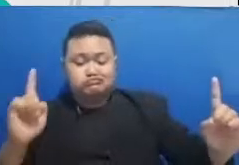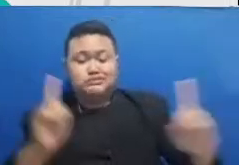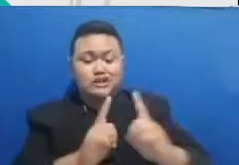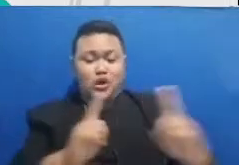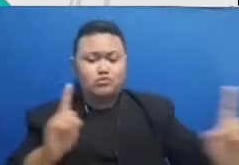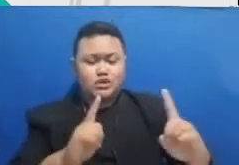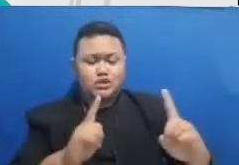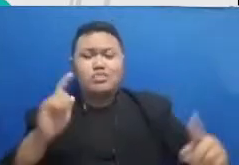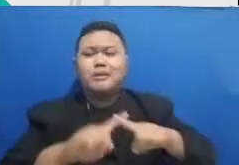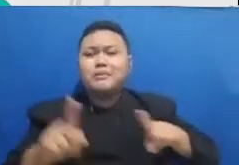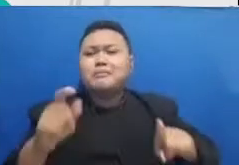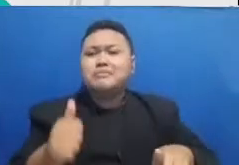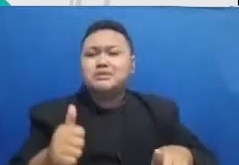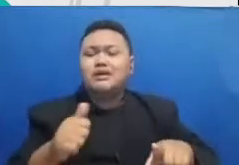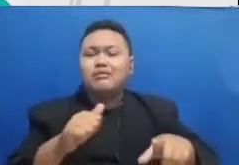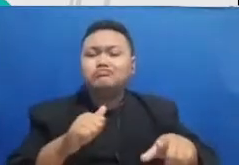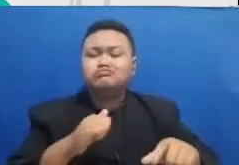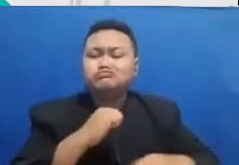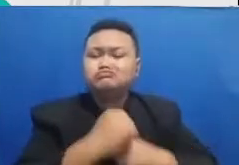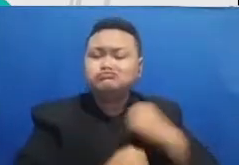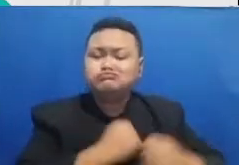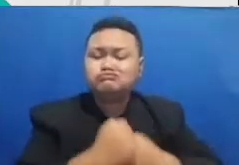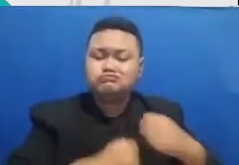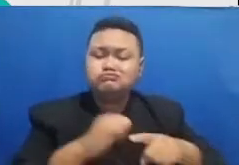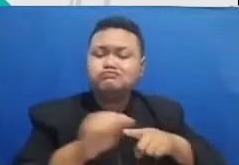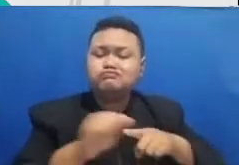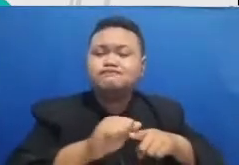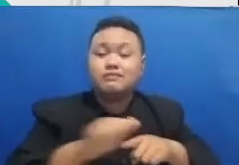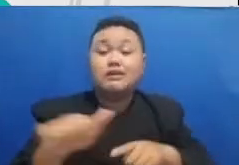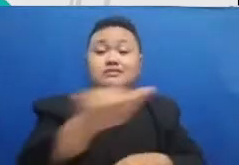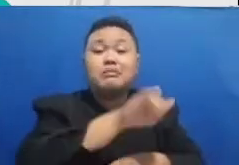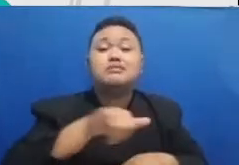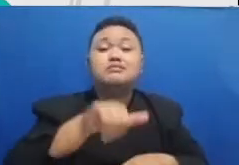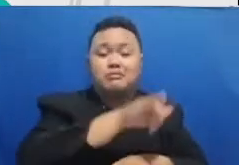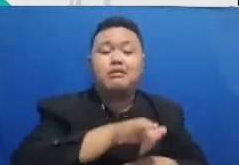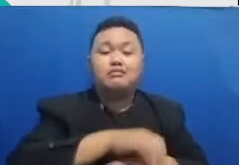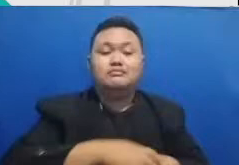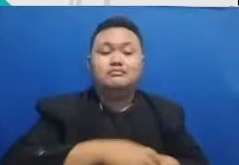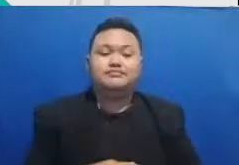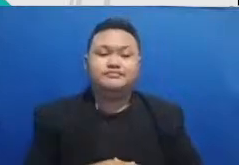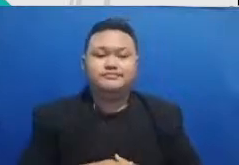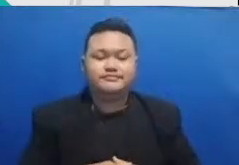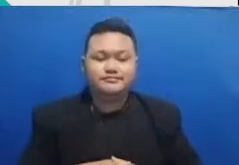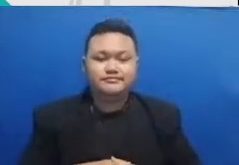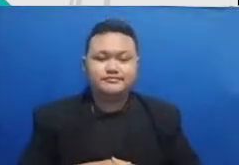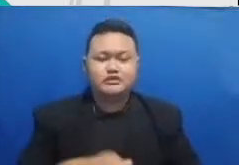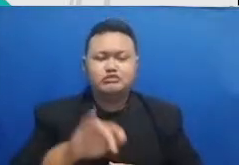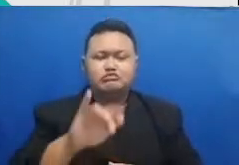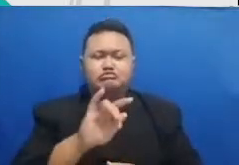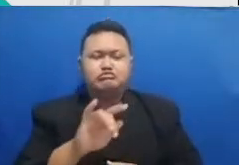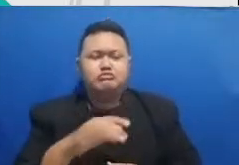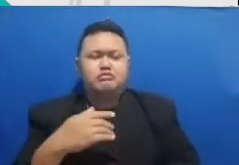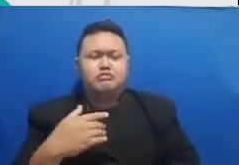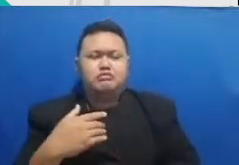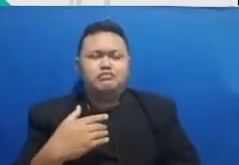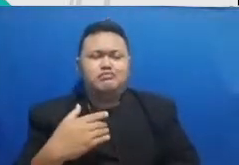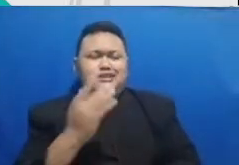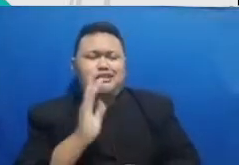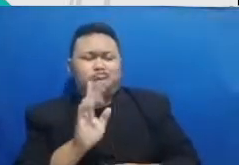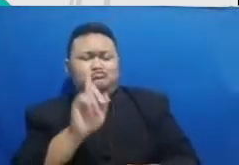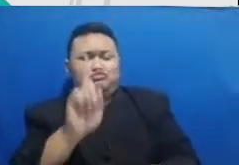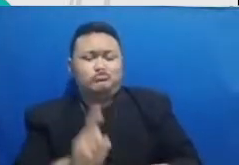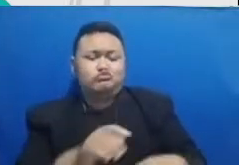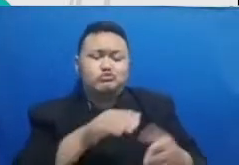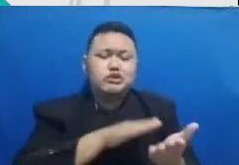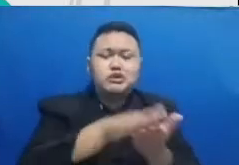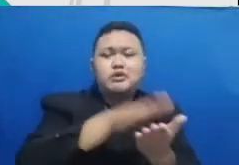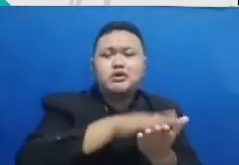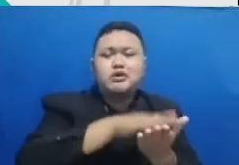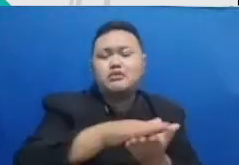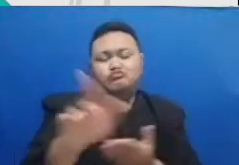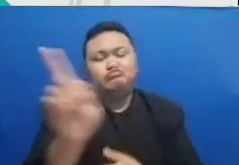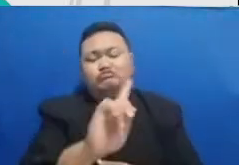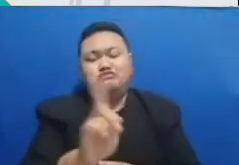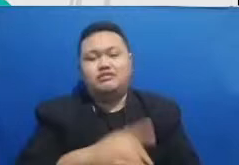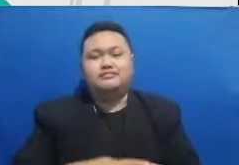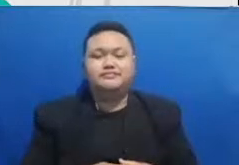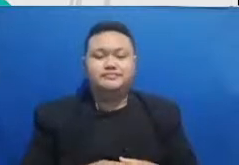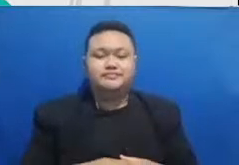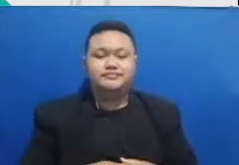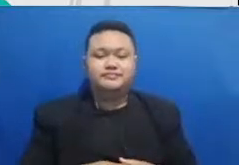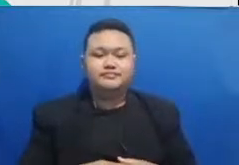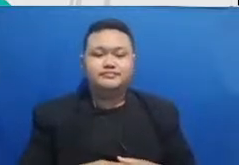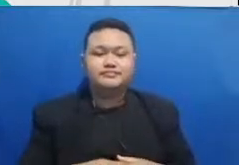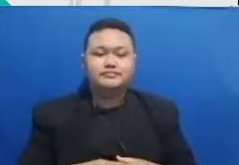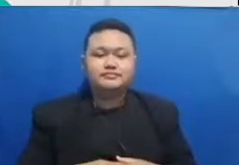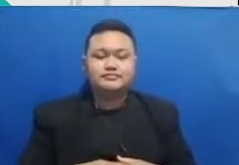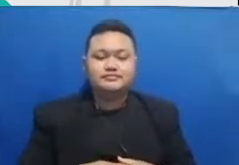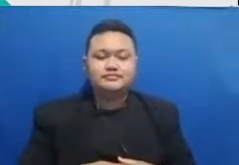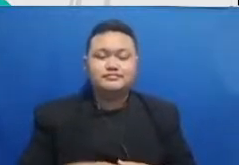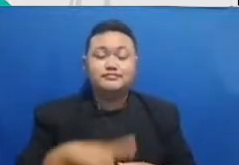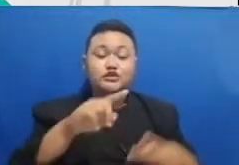simultan di satu pasar tidak perlu kirim-kirim file M2 kategori aplikasi ini perlu Bapak dan